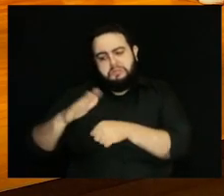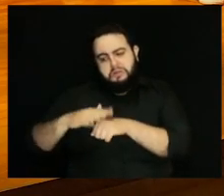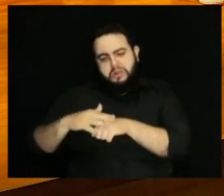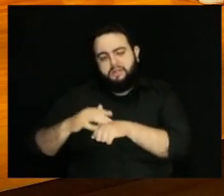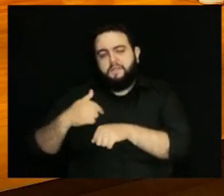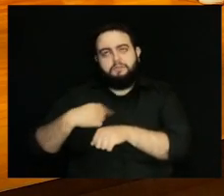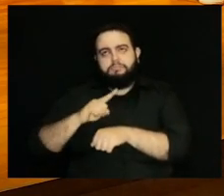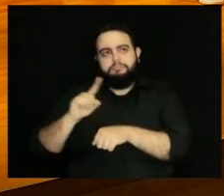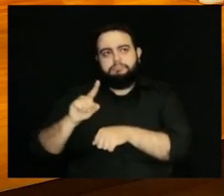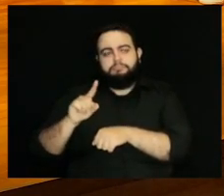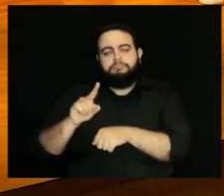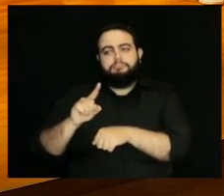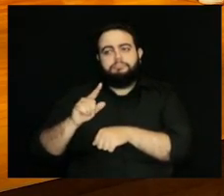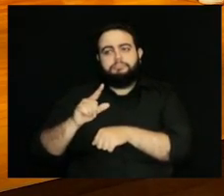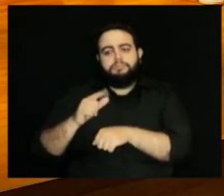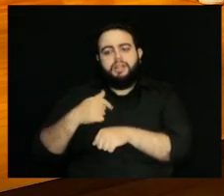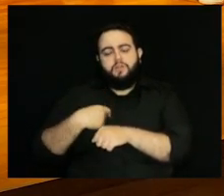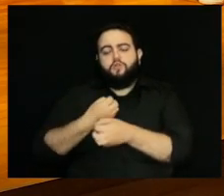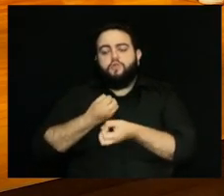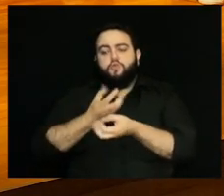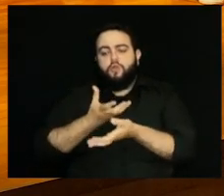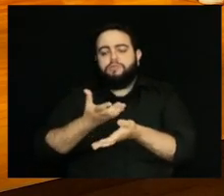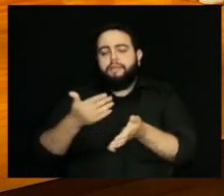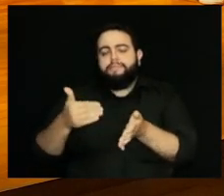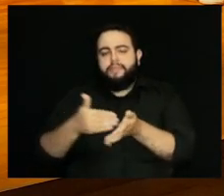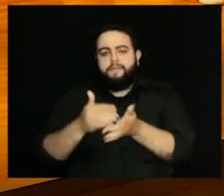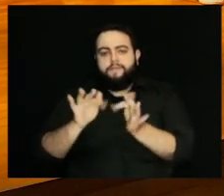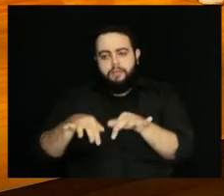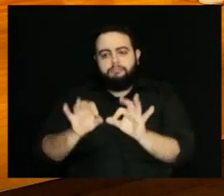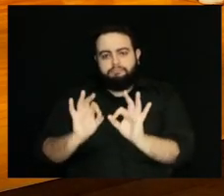não vou pegar, quer dizer, eu vou contar até o final a trajetória dos artistas que eu tô contando as